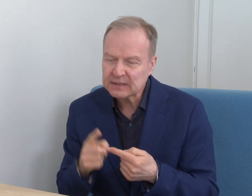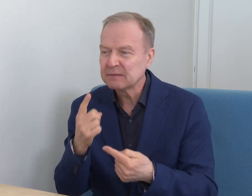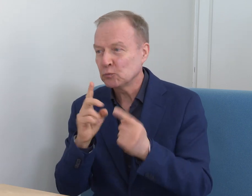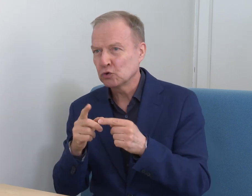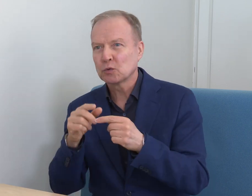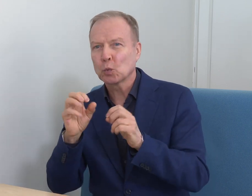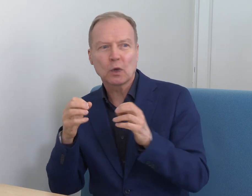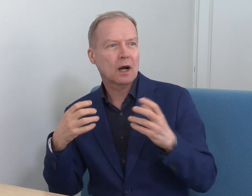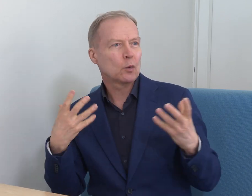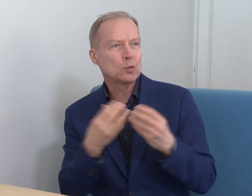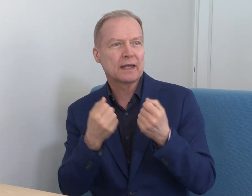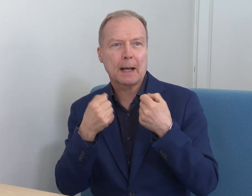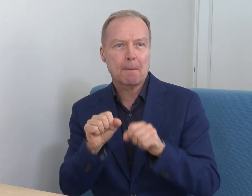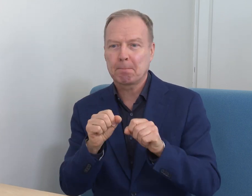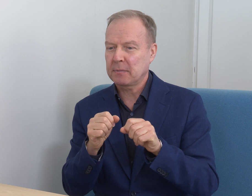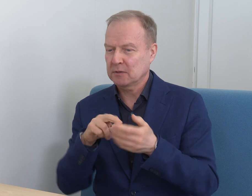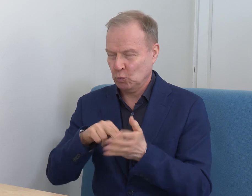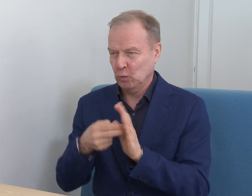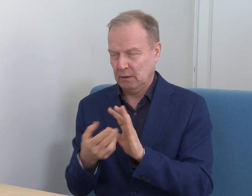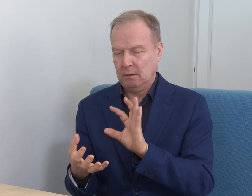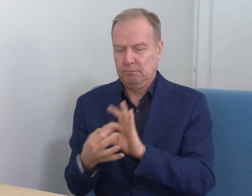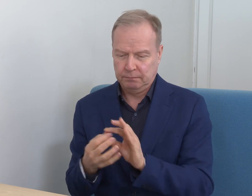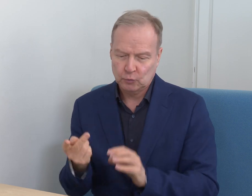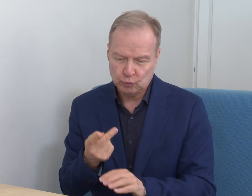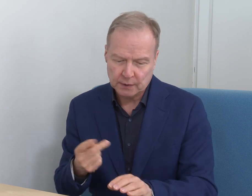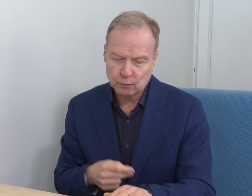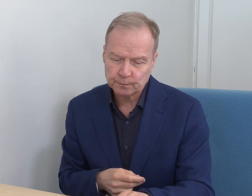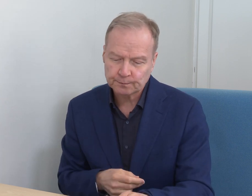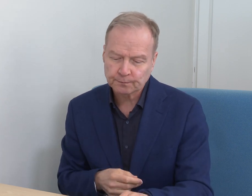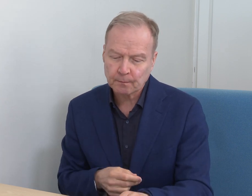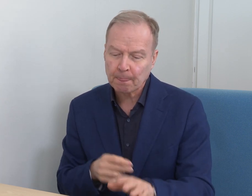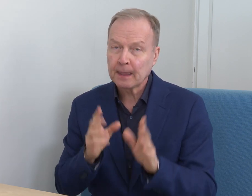Järjestöjen kera on sovittu tulkkauspalveluun liittyvän kampanjan käynnistämisestä tänä vuonna.